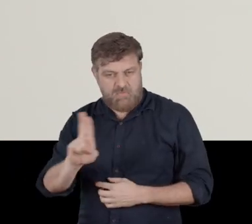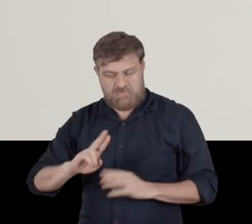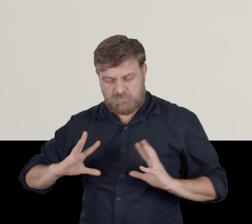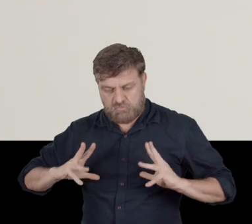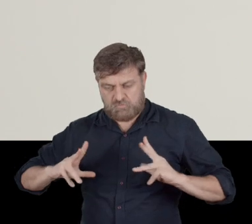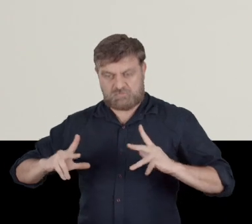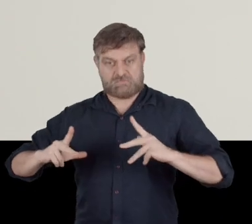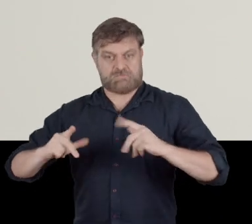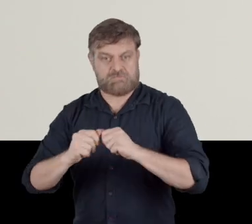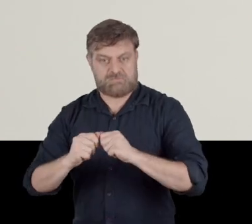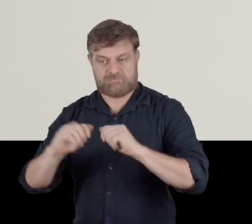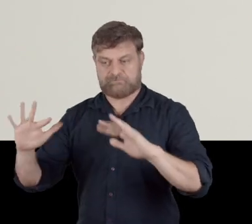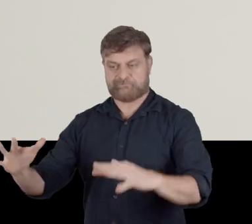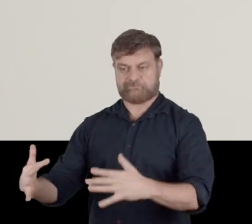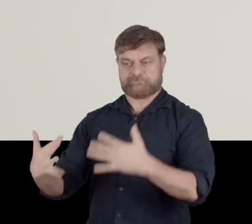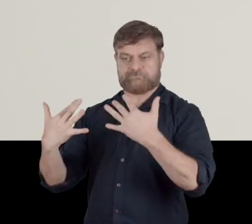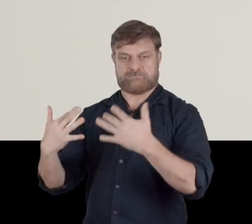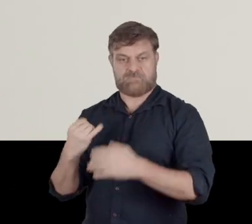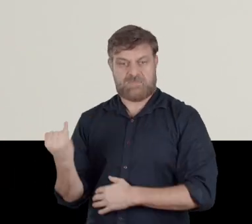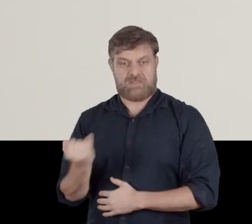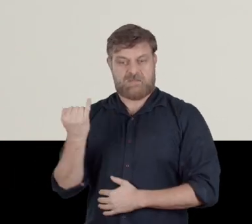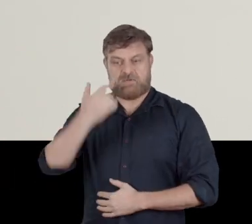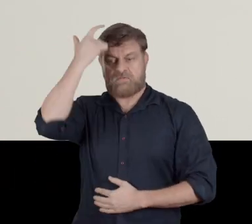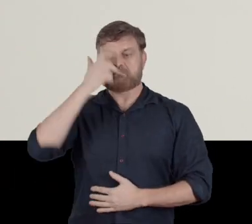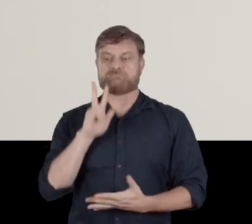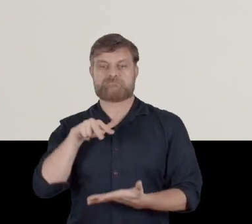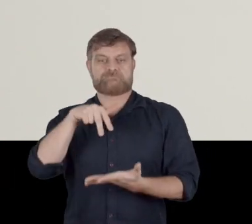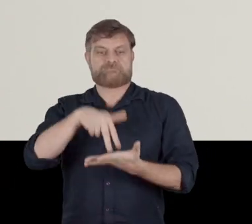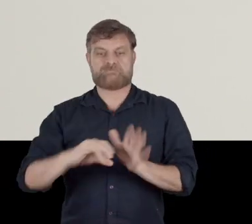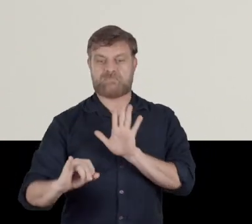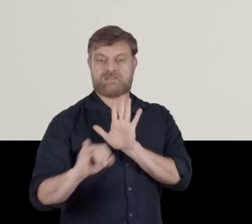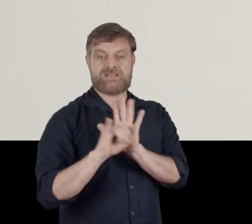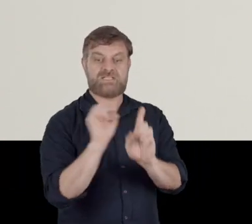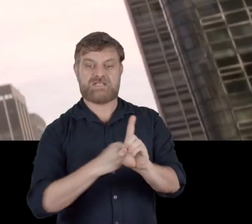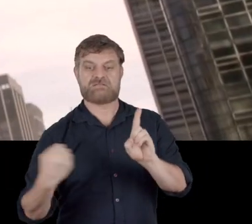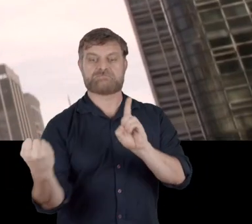tudo isso é extremamente importante para construir quem é você na sociedade.